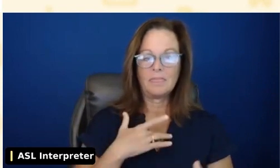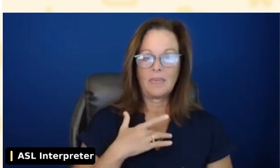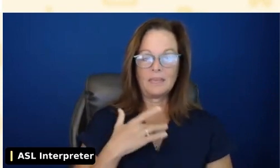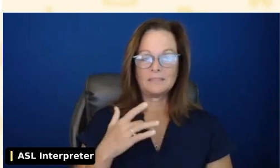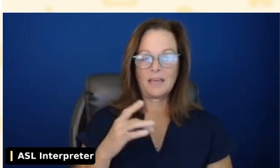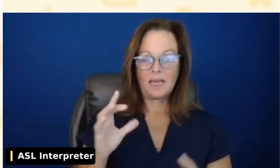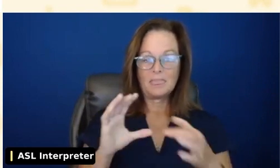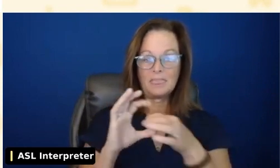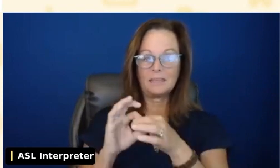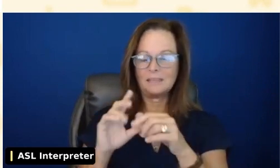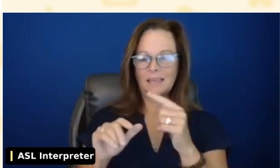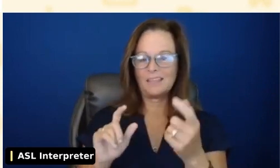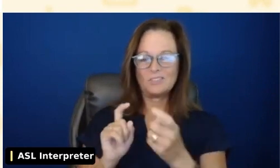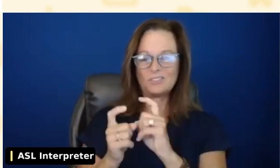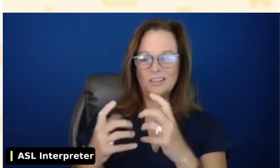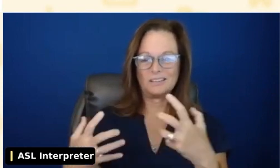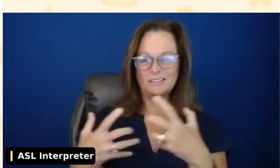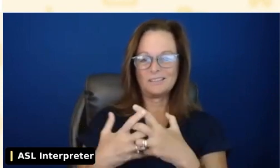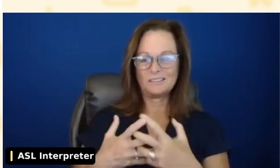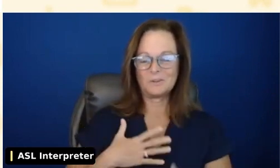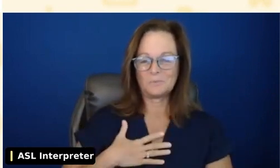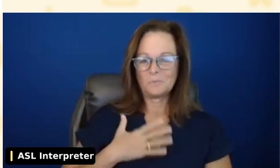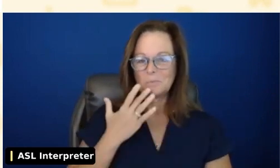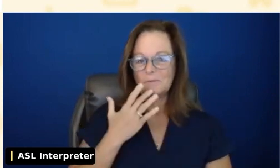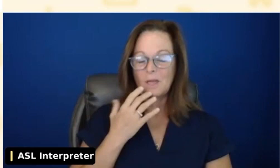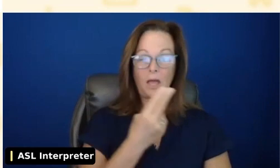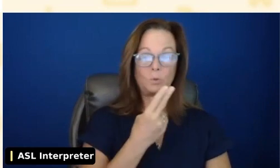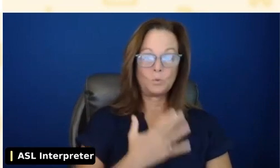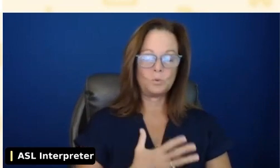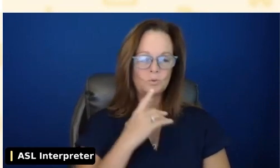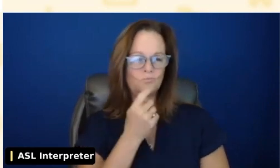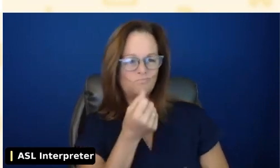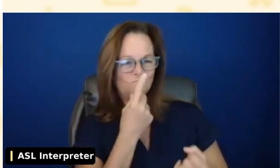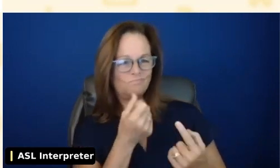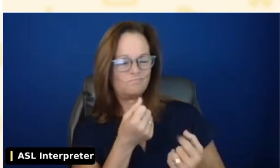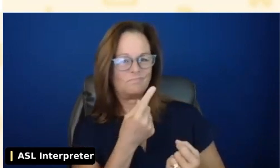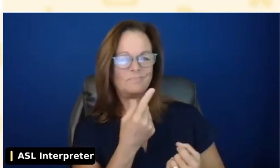según tus preferencias, debes ponérselo fácil de entender a los usuarios, ése es otro tema a tener en cuenta.